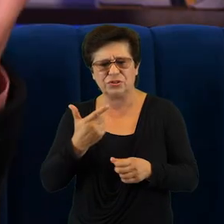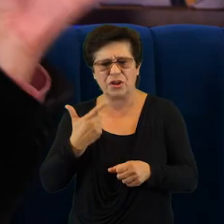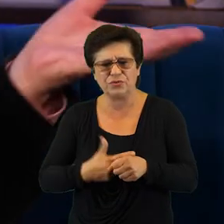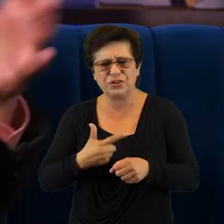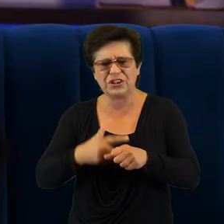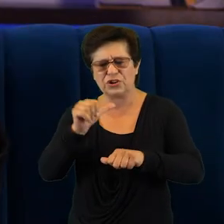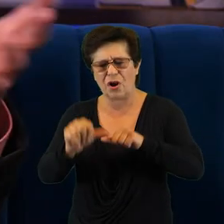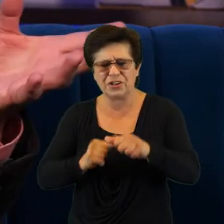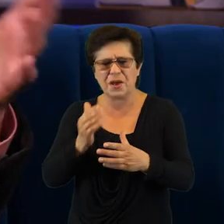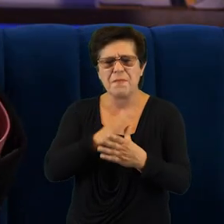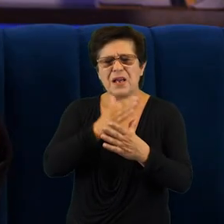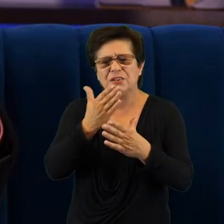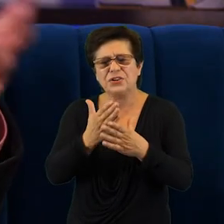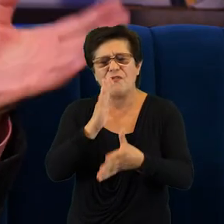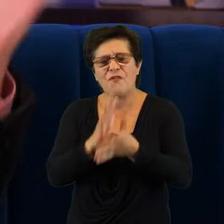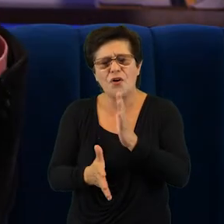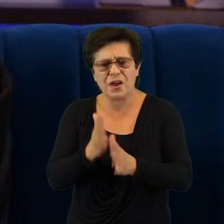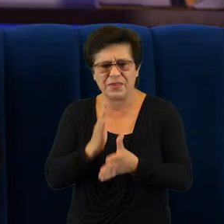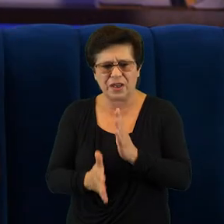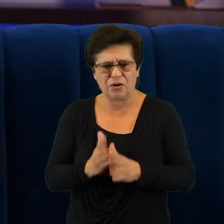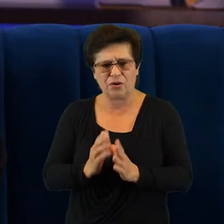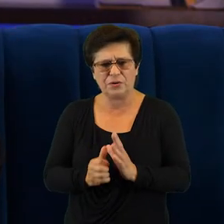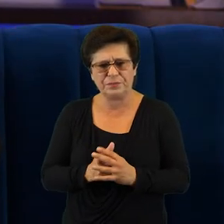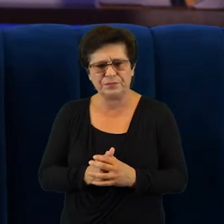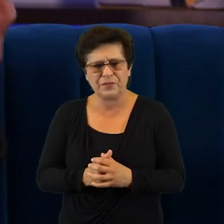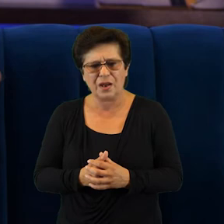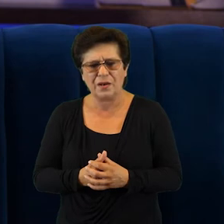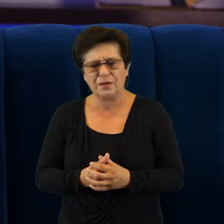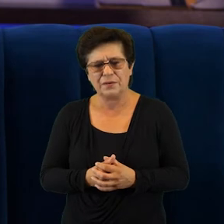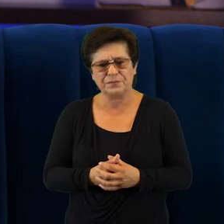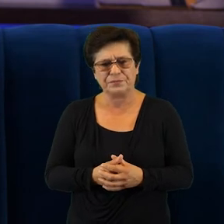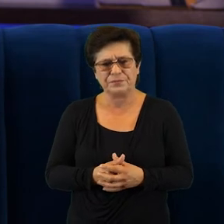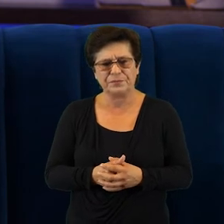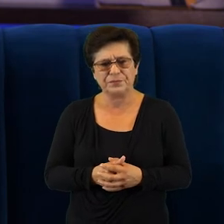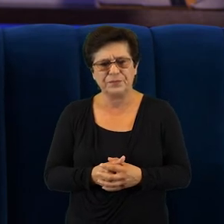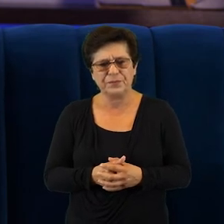Bo mniej Żagaryści, mniej Awangarda Krakowska, mniej Futuryści też, ale nieważni.